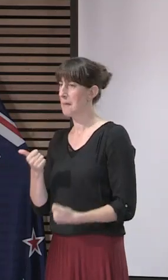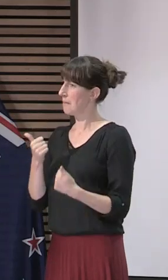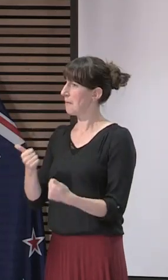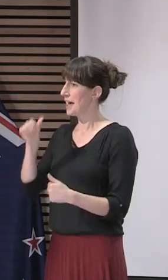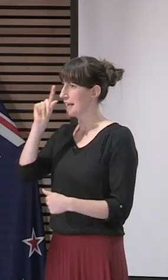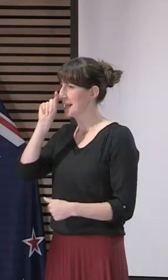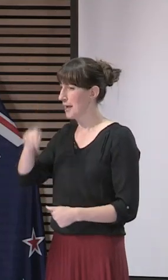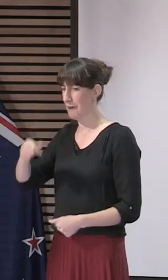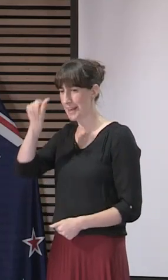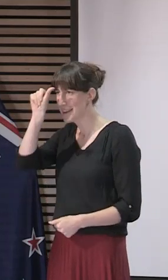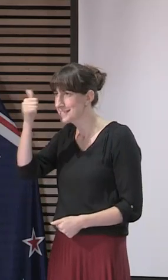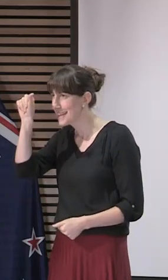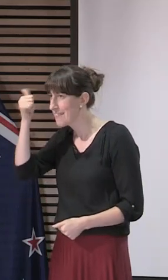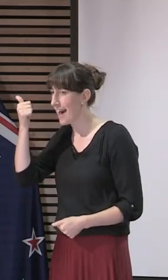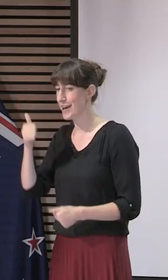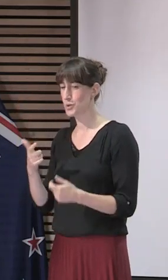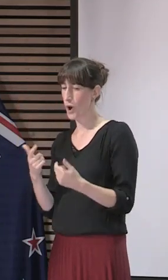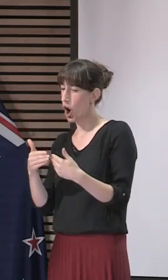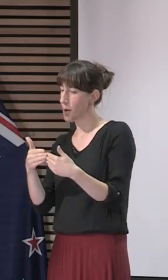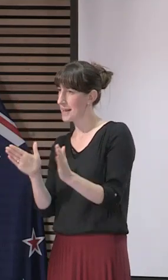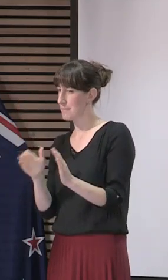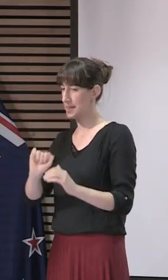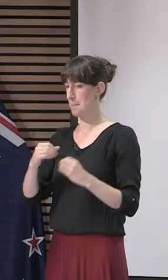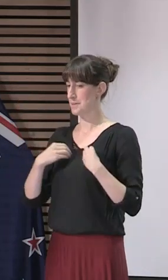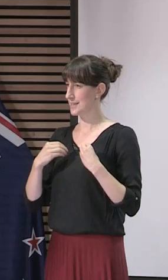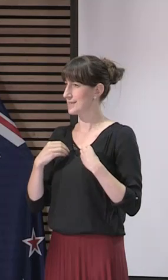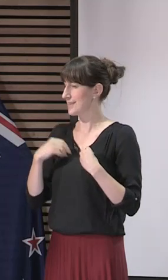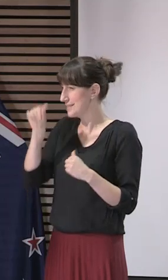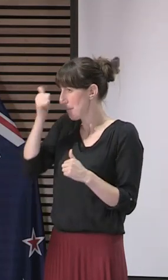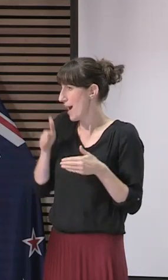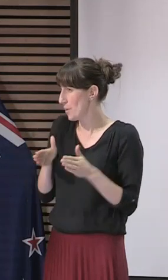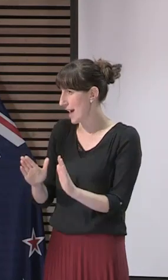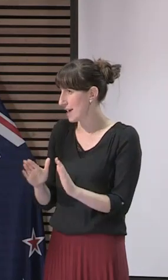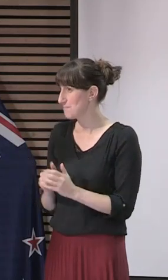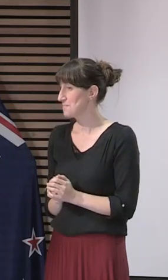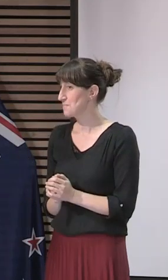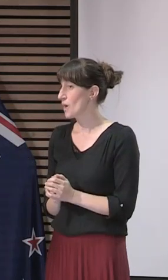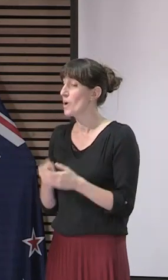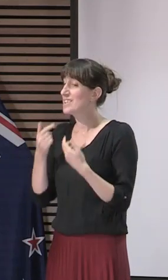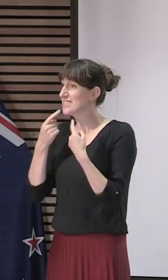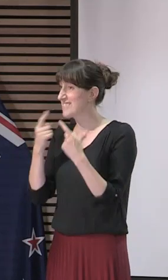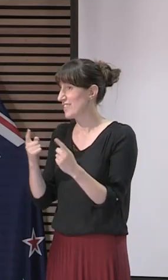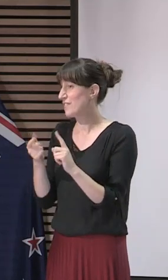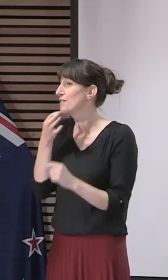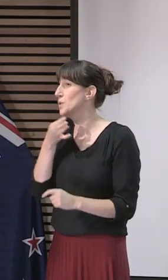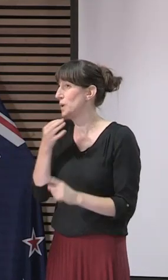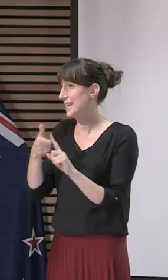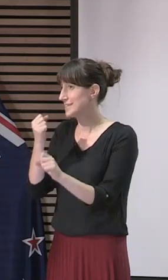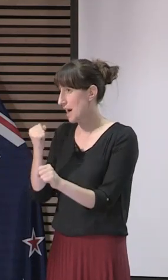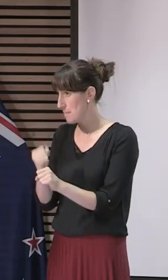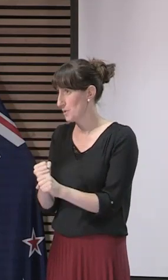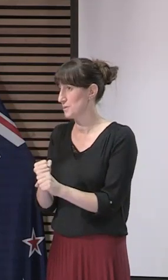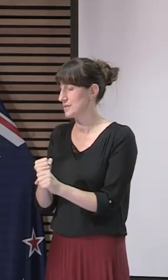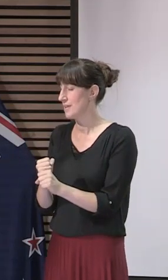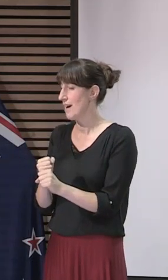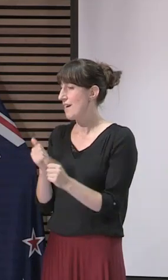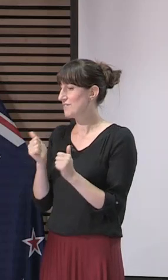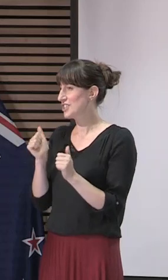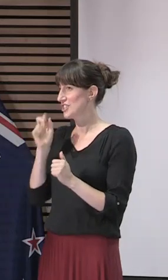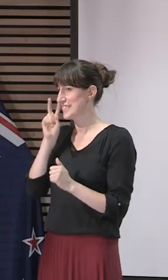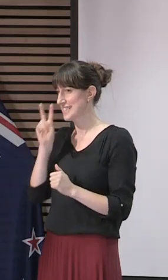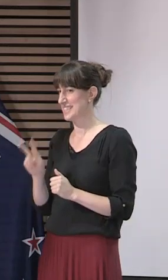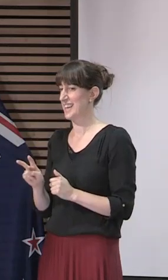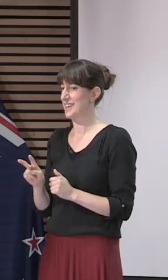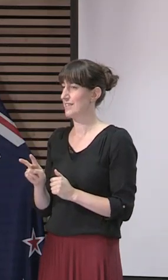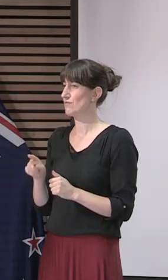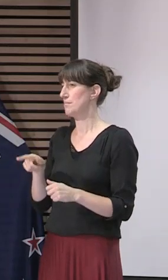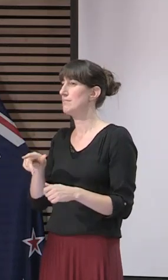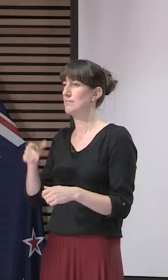tetahi mahi whakamiharo. Na, i